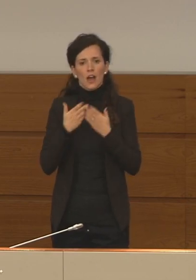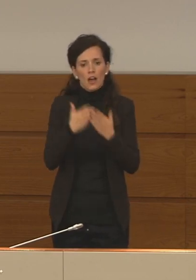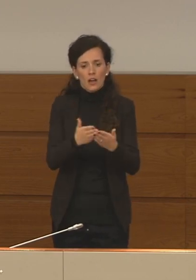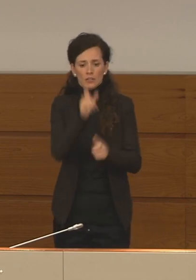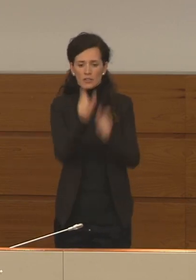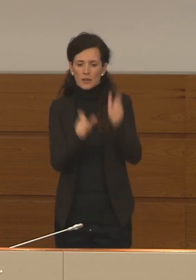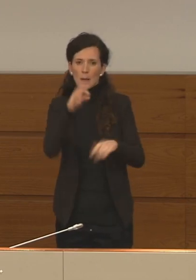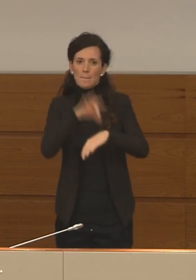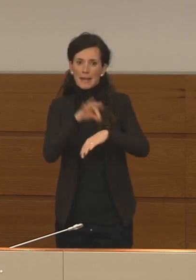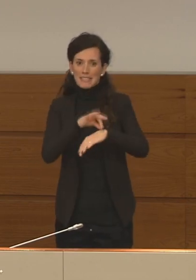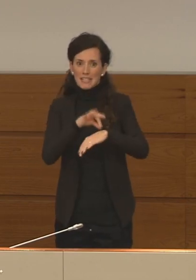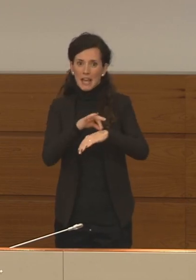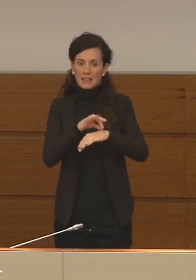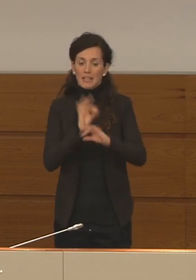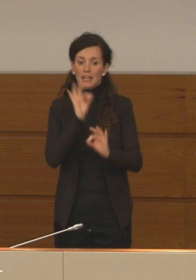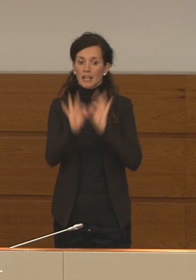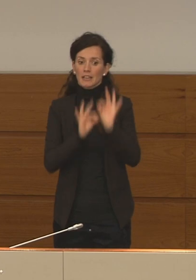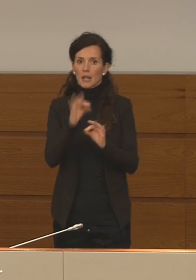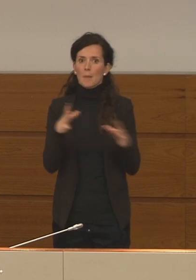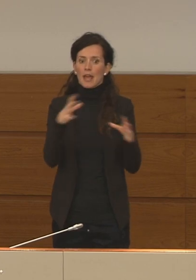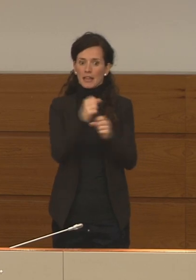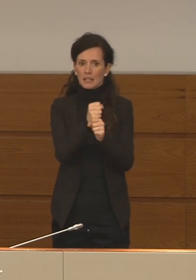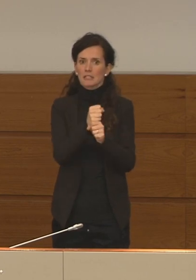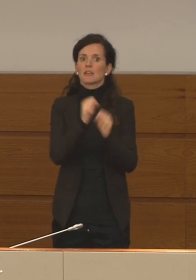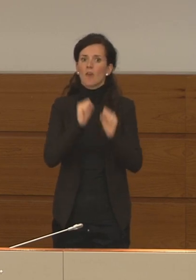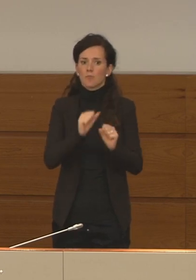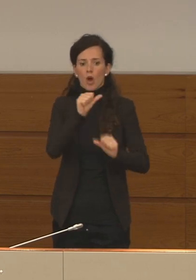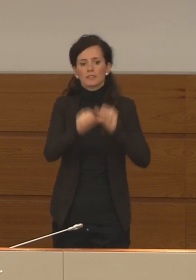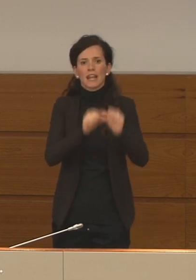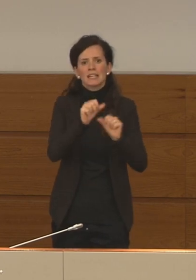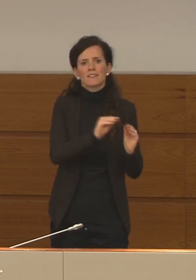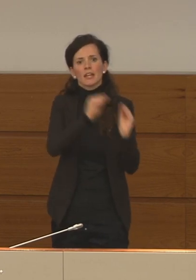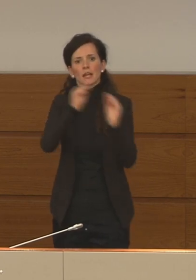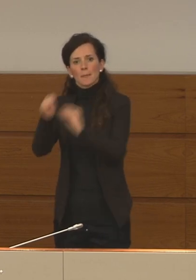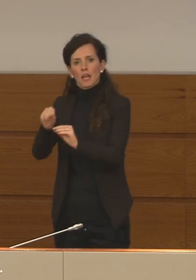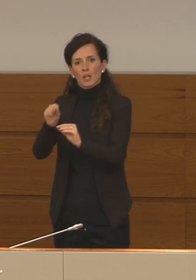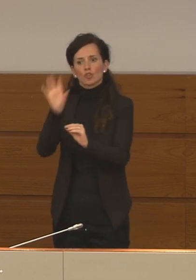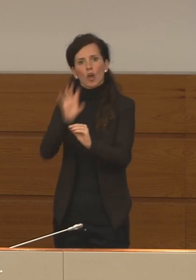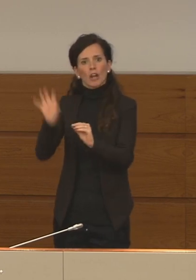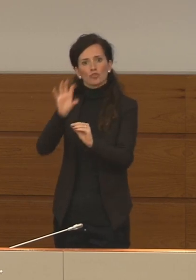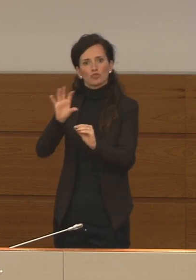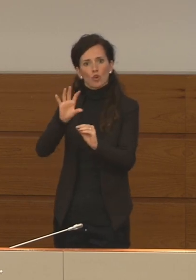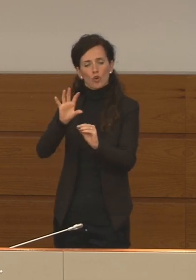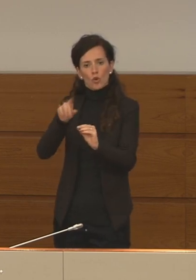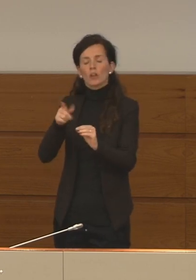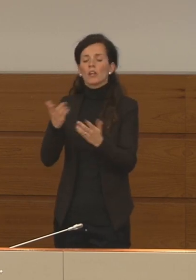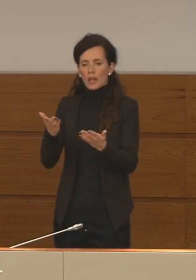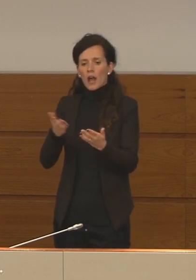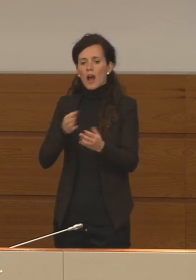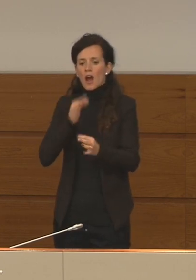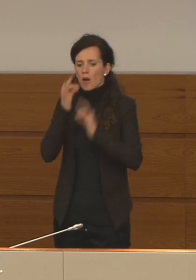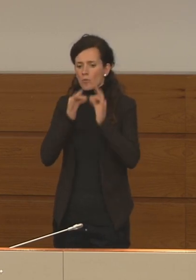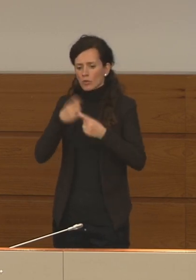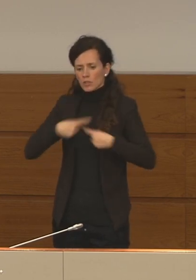in terapia intensiva su altre regioni e quindi si darà corso a movimento di